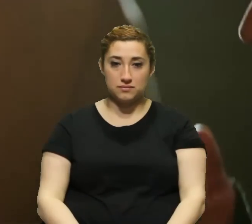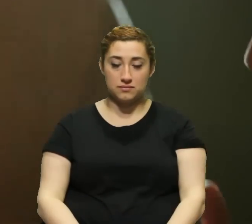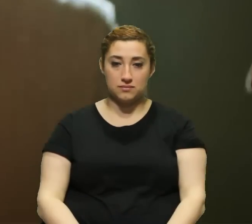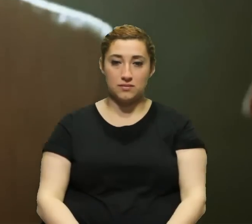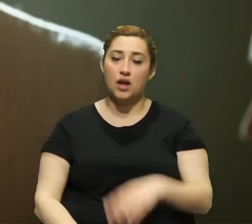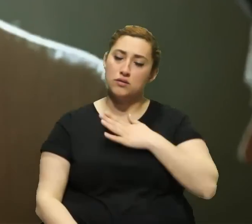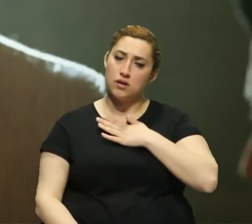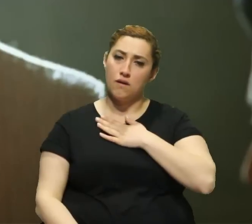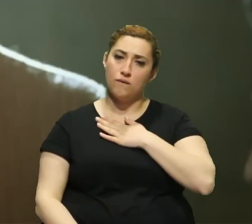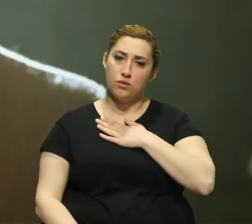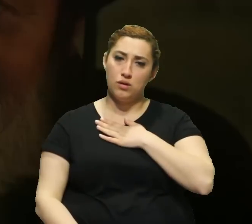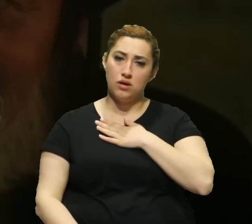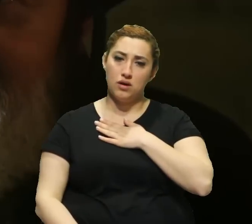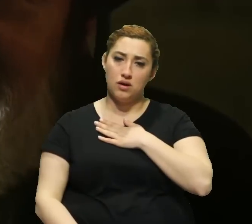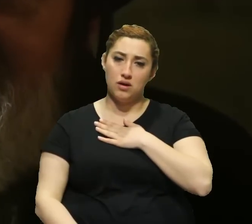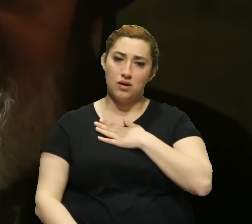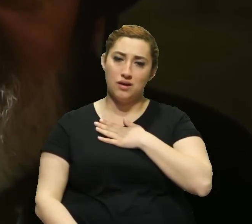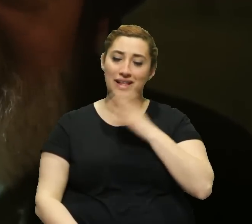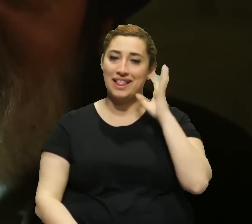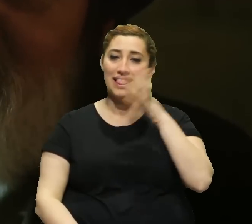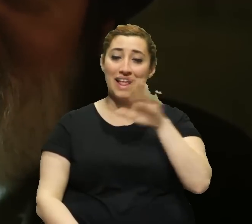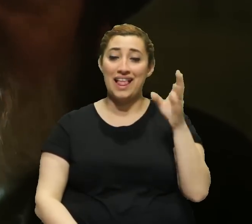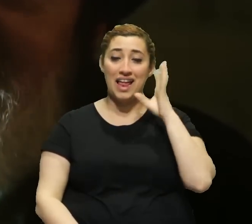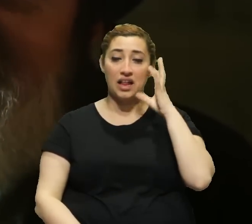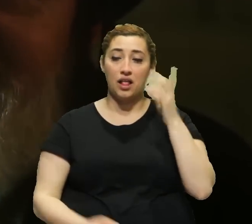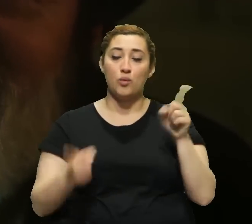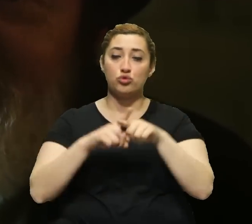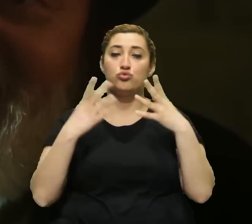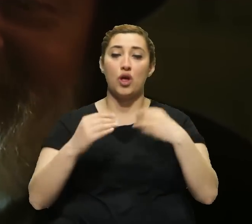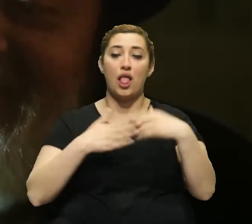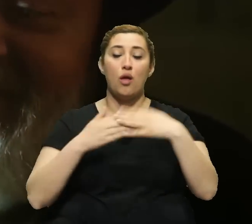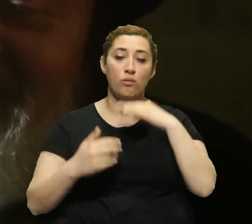Estağfurullah, deliler deliyi bulmuş elini öper.